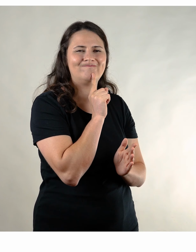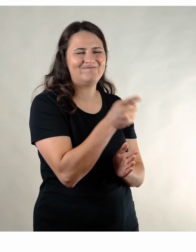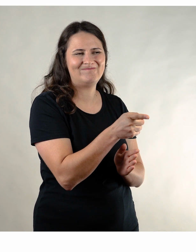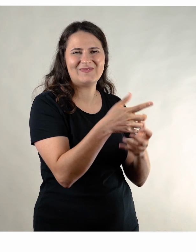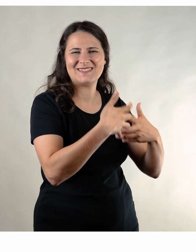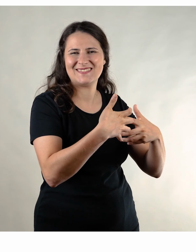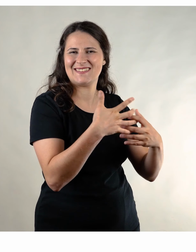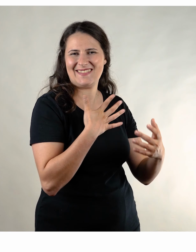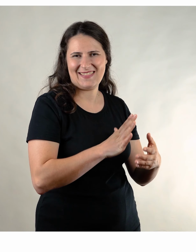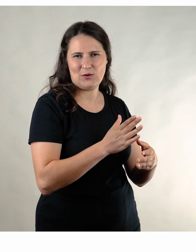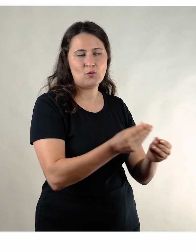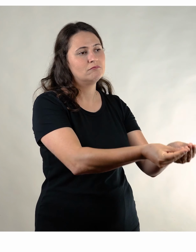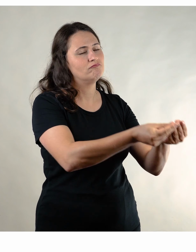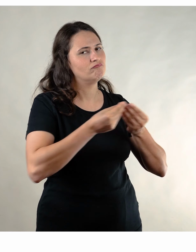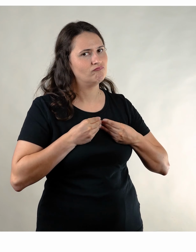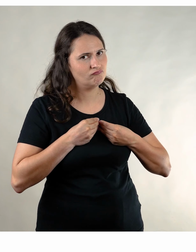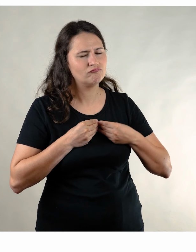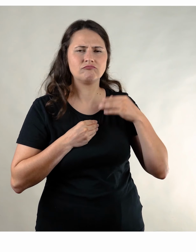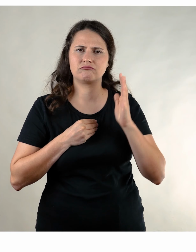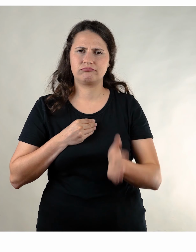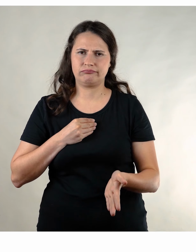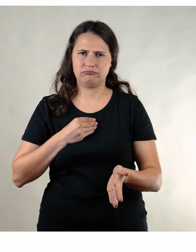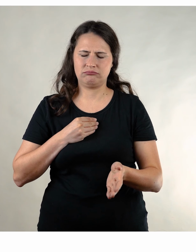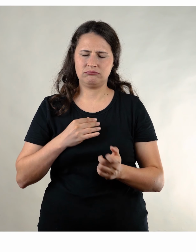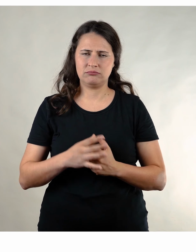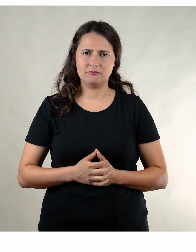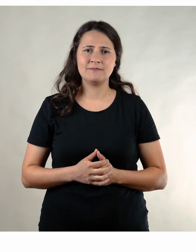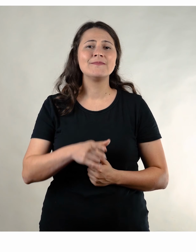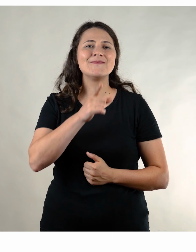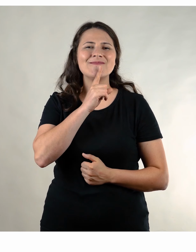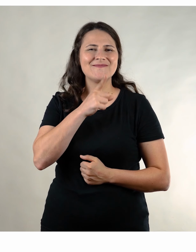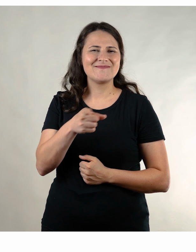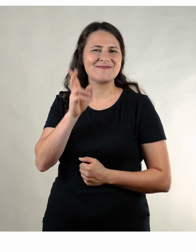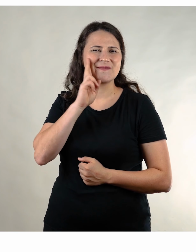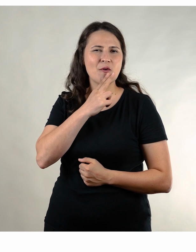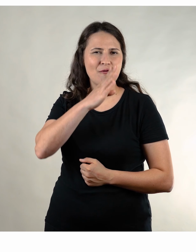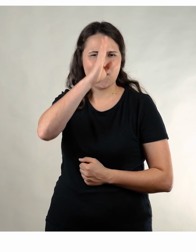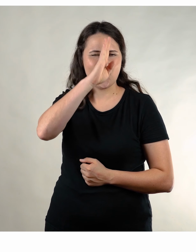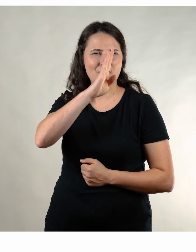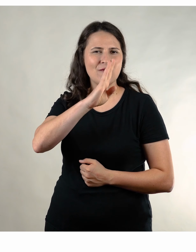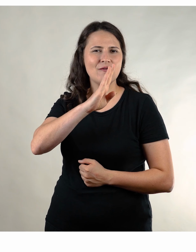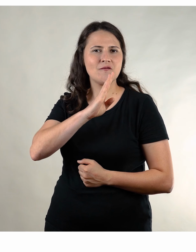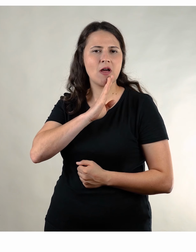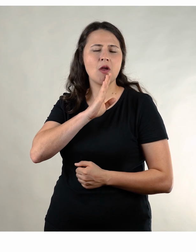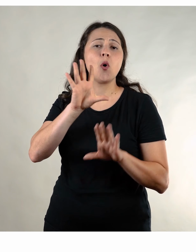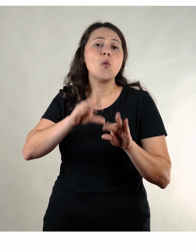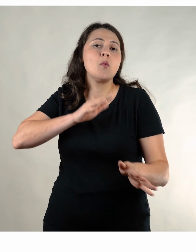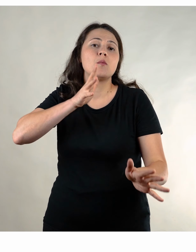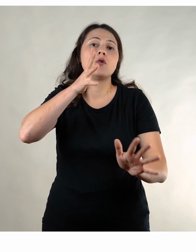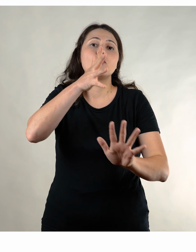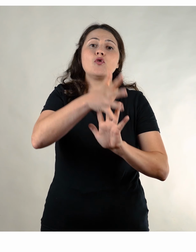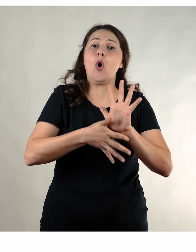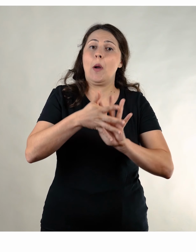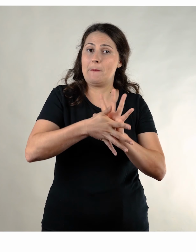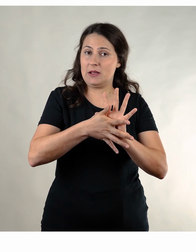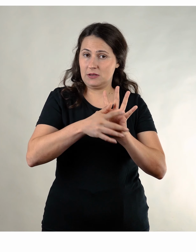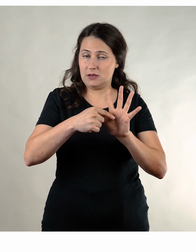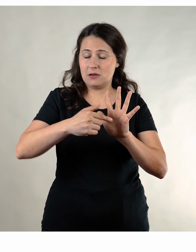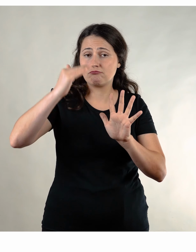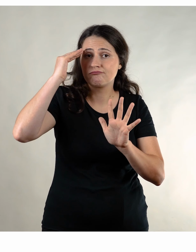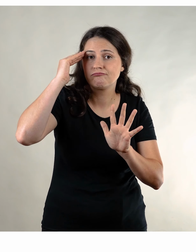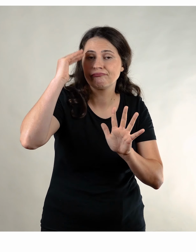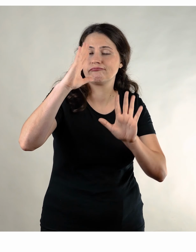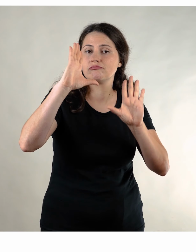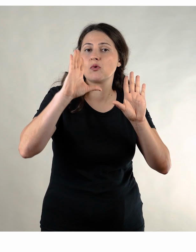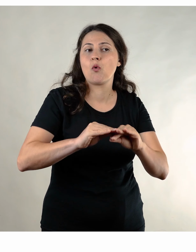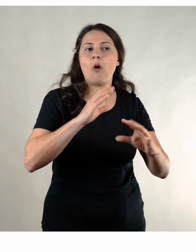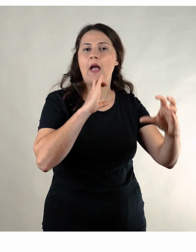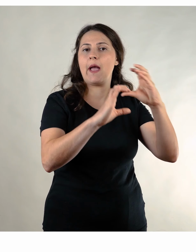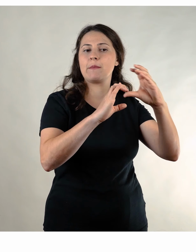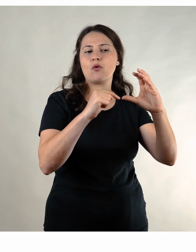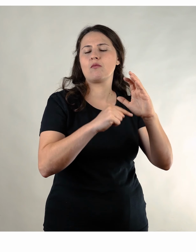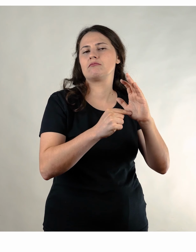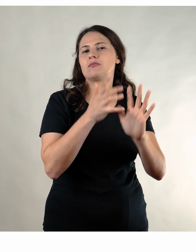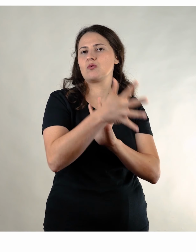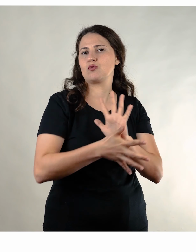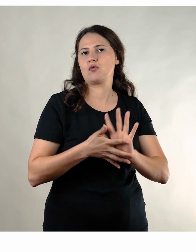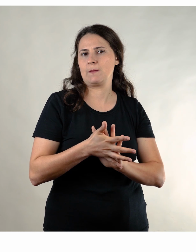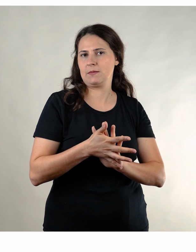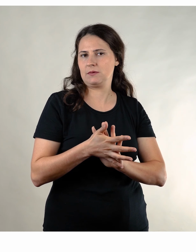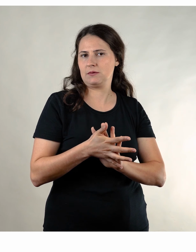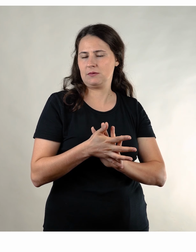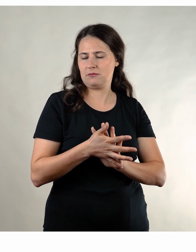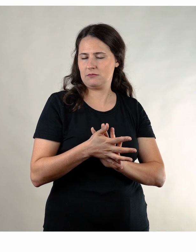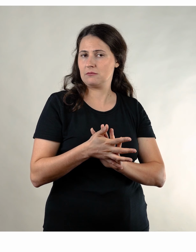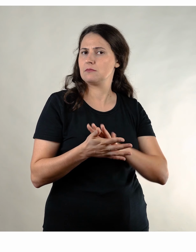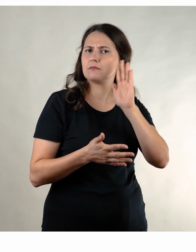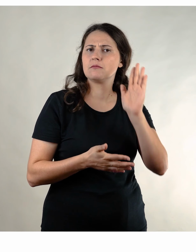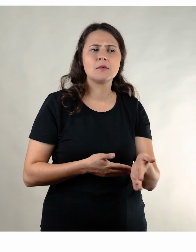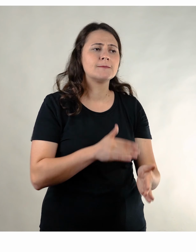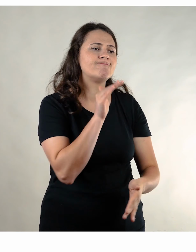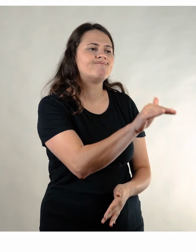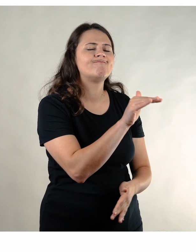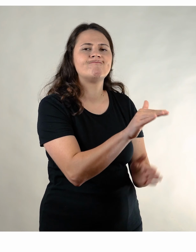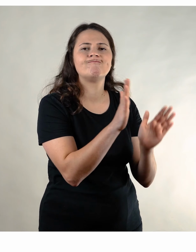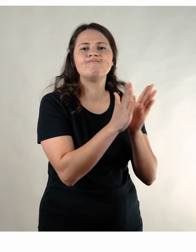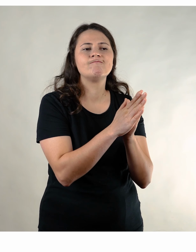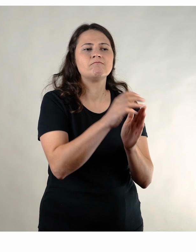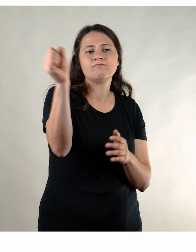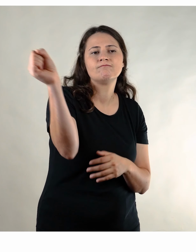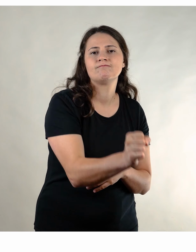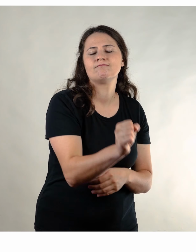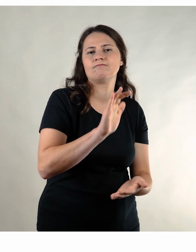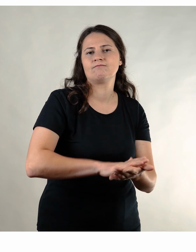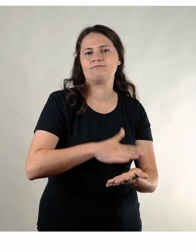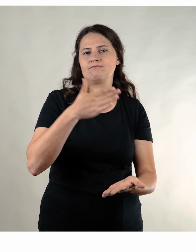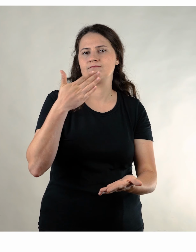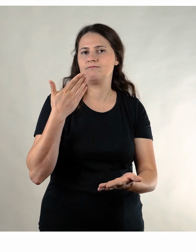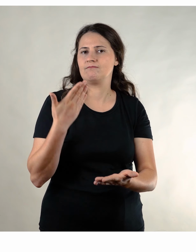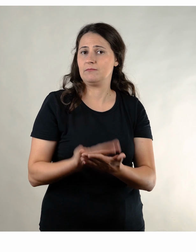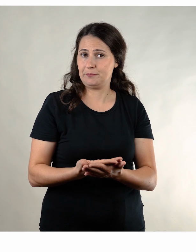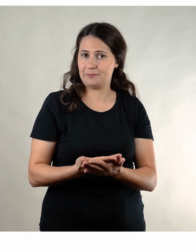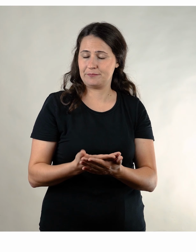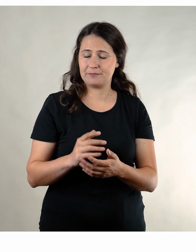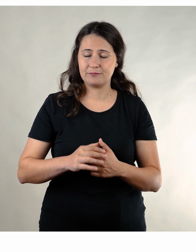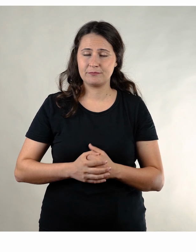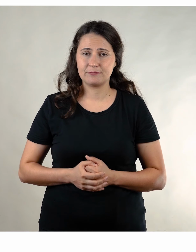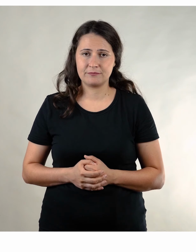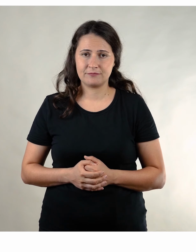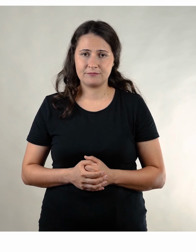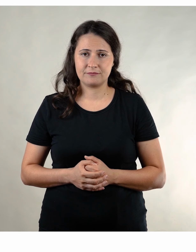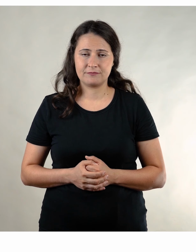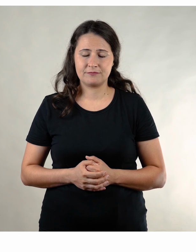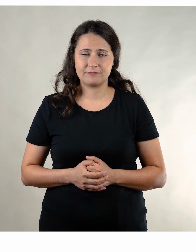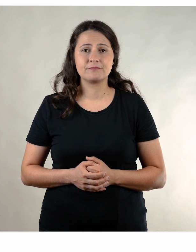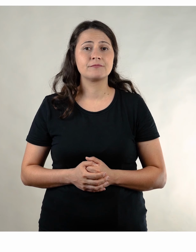Οι ταξιδιώτες με προβλήματα ακοής, οι οποίοι χρησιμοποιούν τη νοηματική γλώσσα ως κύριο μέσο επικοινωνίας, μπορούν να ζητήσουν διερμηνέα νοηματικής γλώσσας.